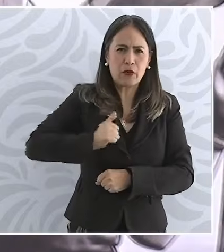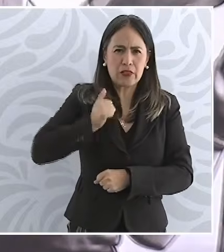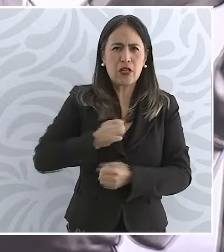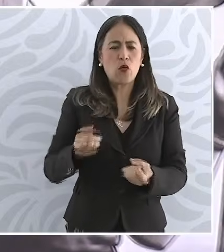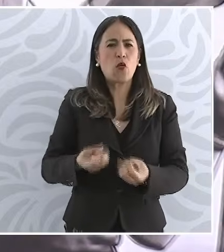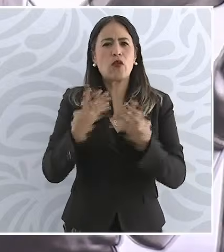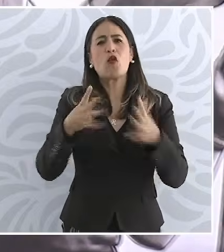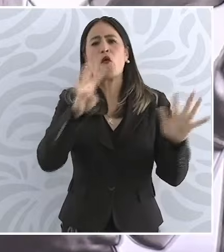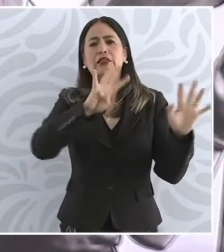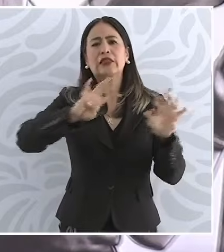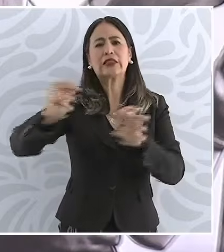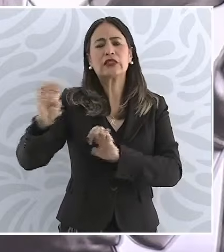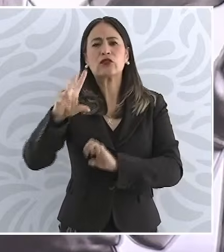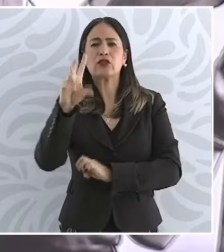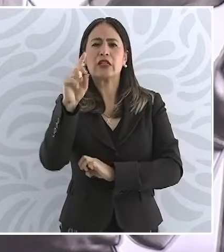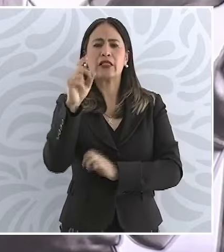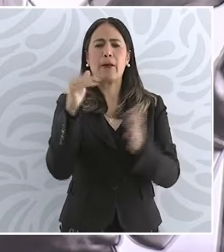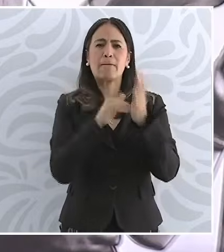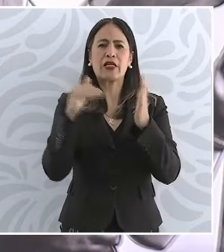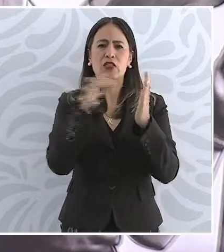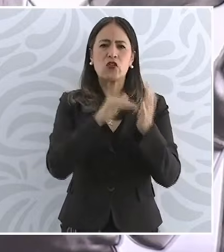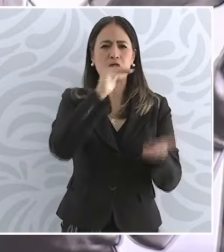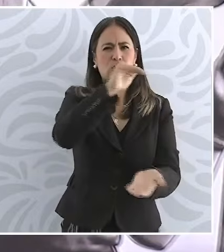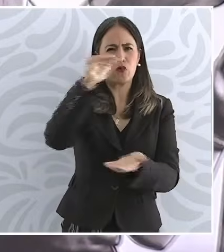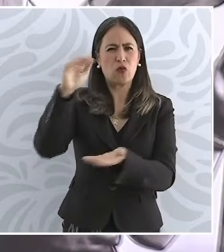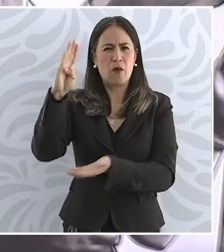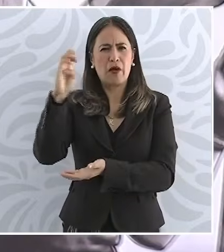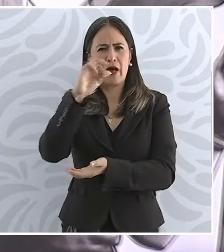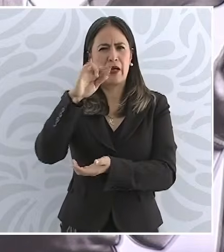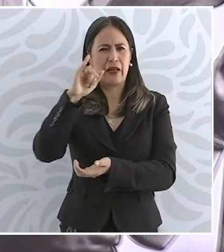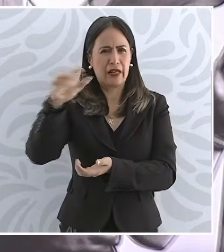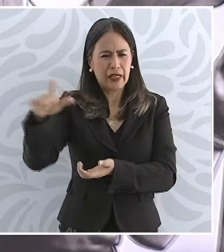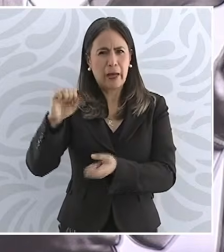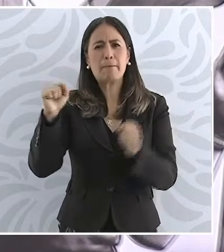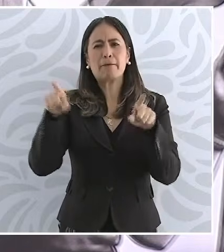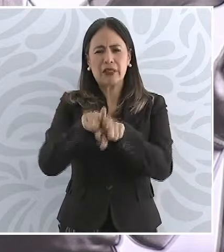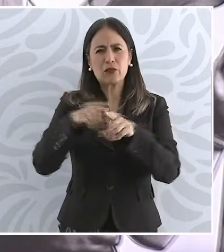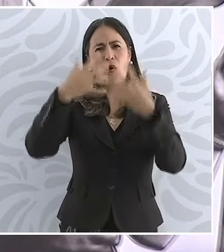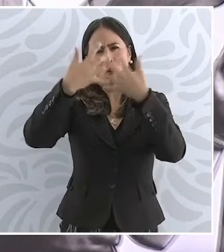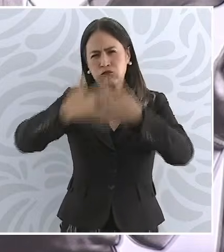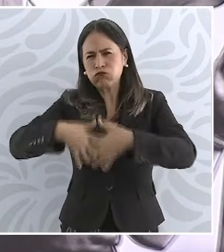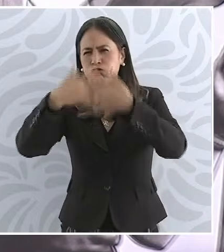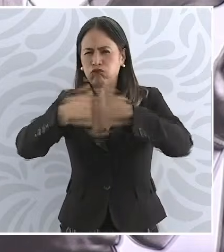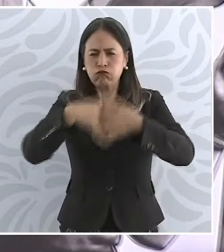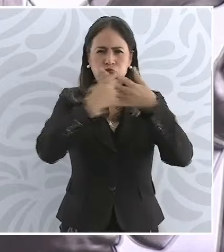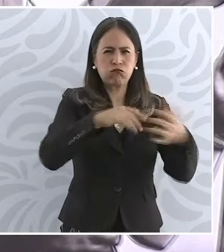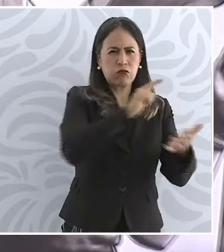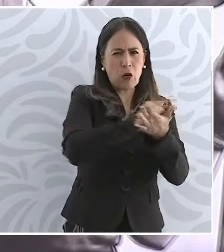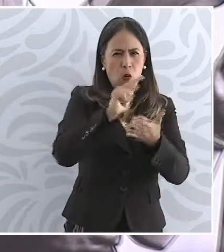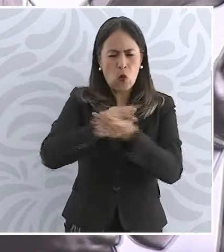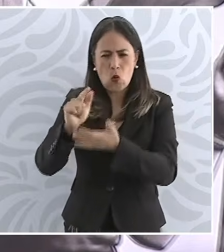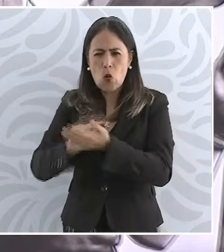de barriles el rendimiento de destilados en el Sistema Nacional de refinación ronda el 60 por.